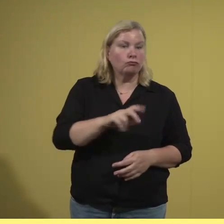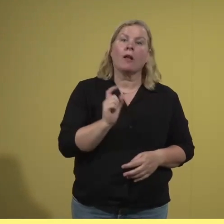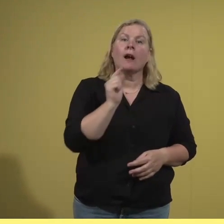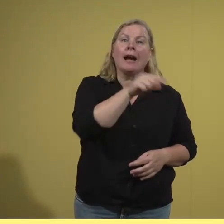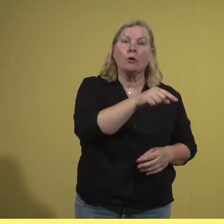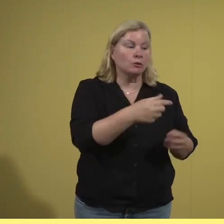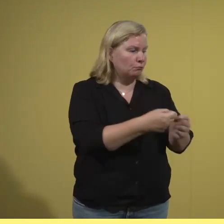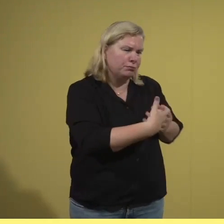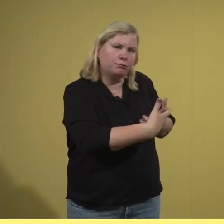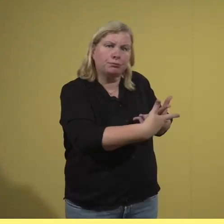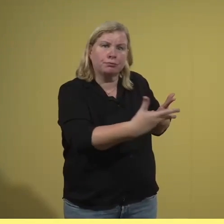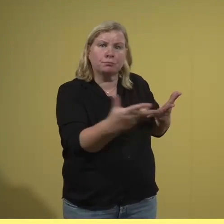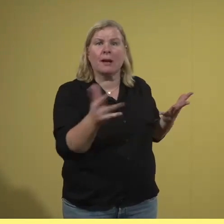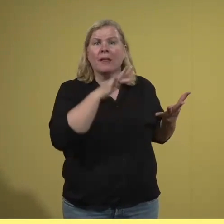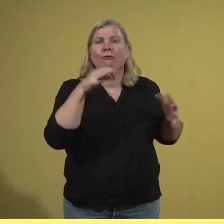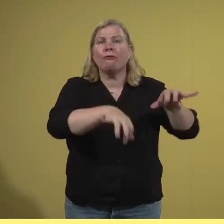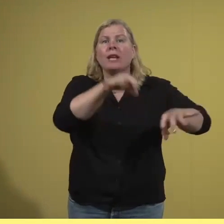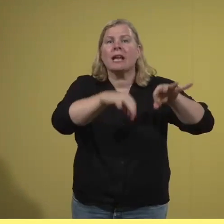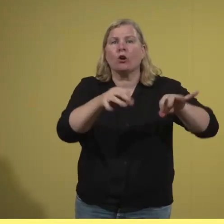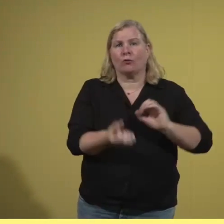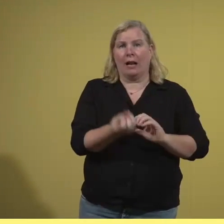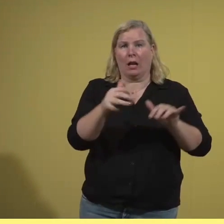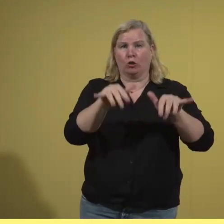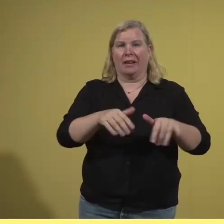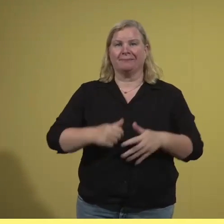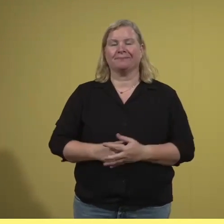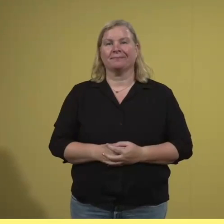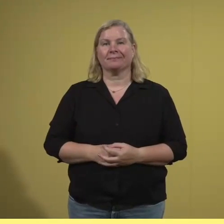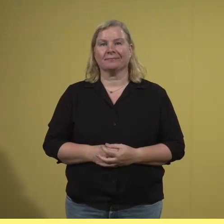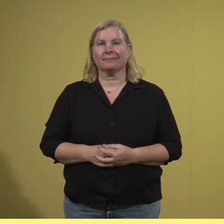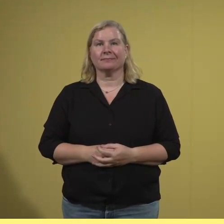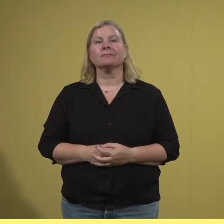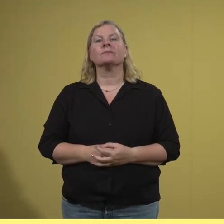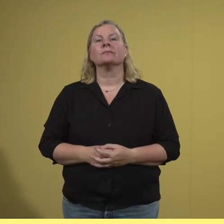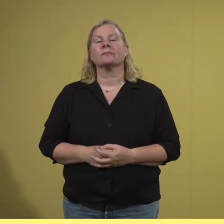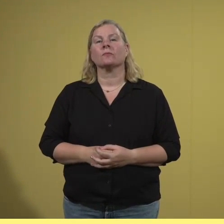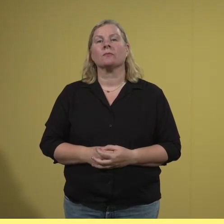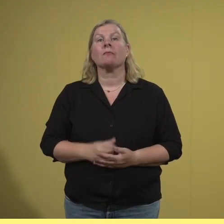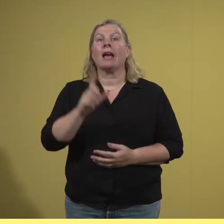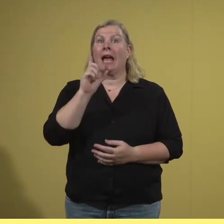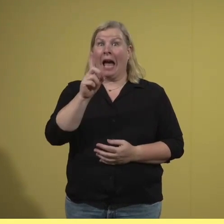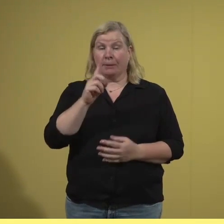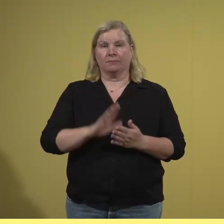Da braucht man nur rausgehen, da ist eine Riesenauswahl an Kräutern. Ich mach es jetzt einfach hier mit rein. Ja, super.